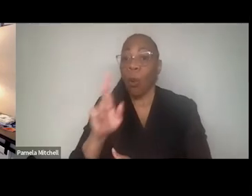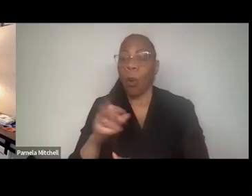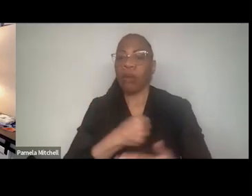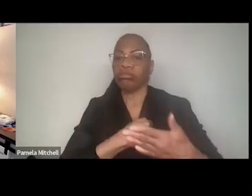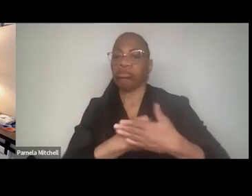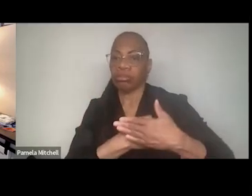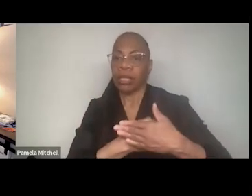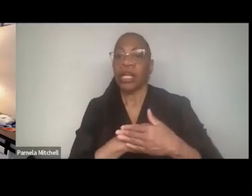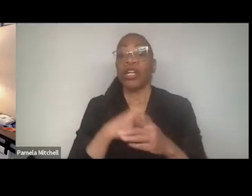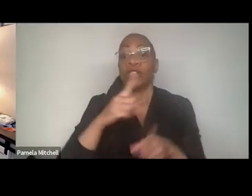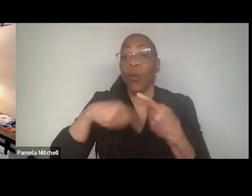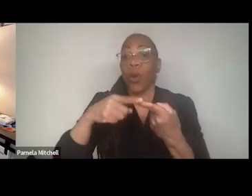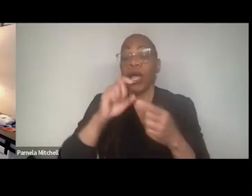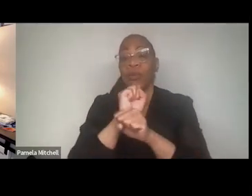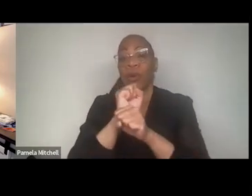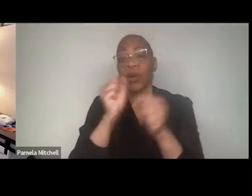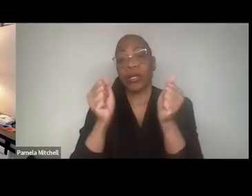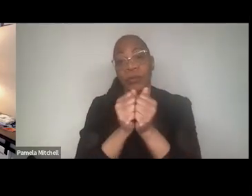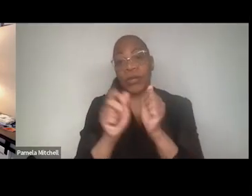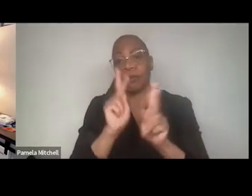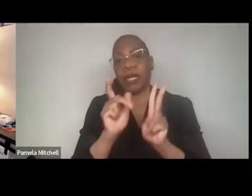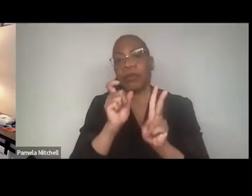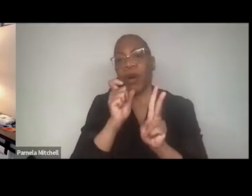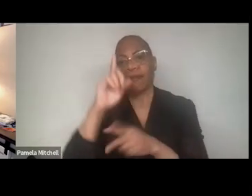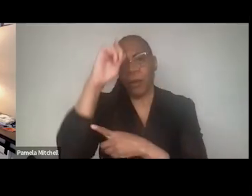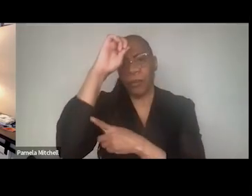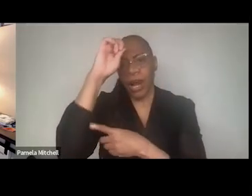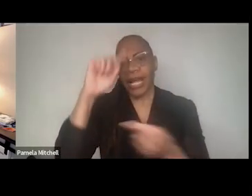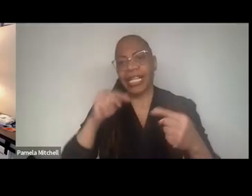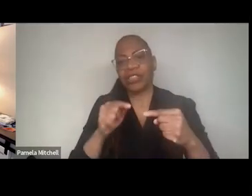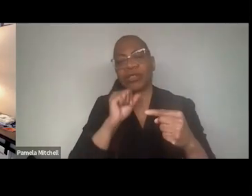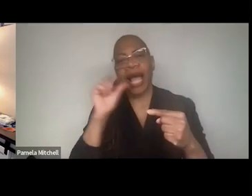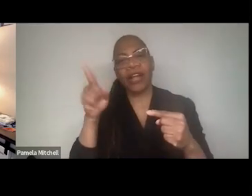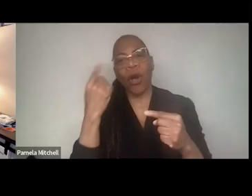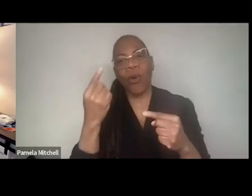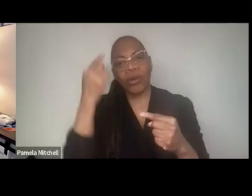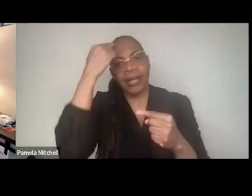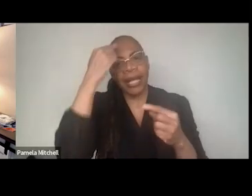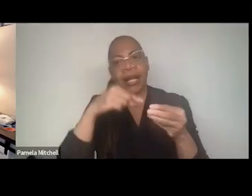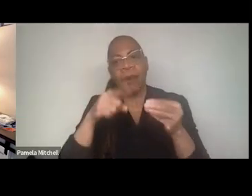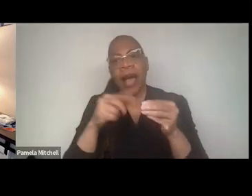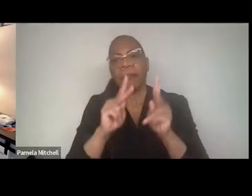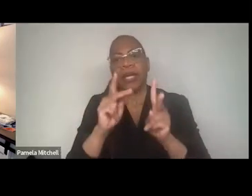al trabajar con personas con lesión cerebral, que no solo son aquellos que han experimentado un golpe externo en la cabeza,